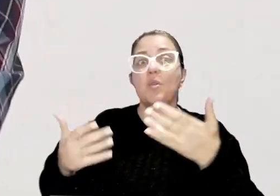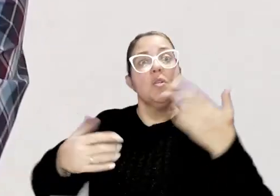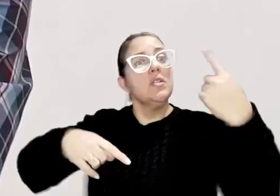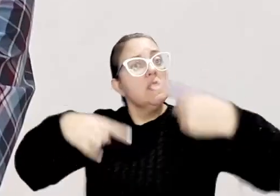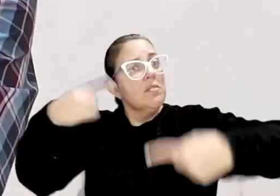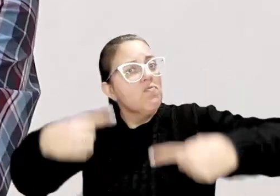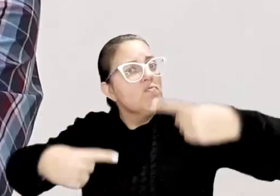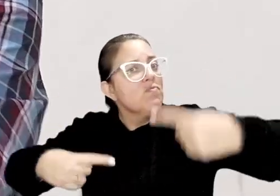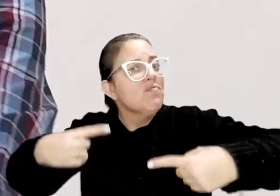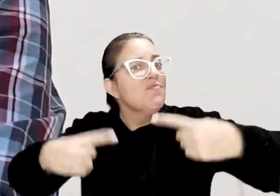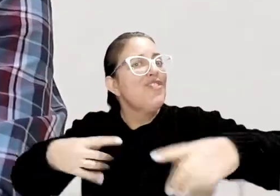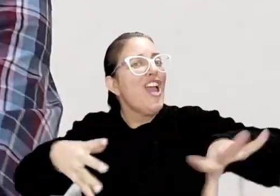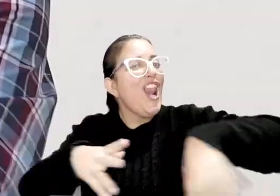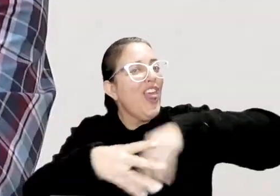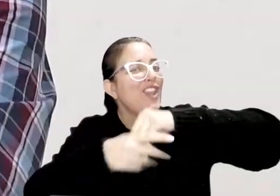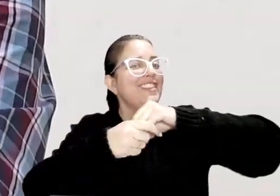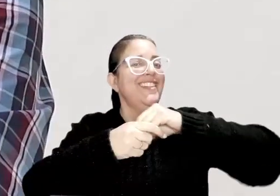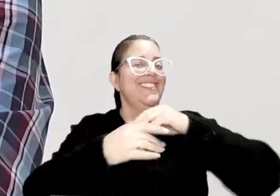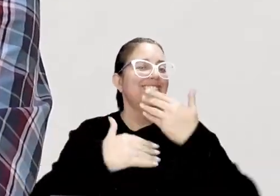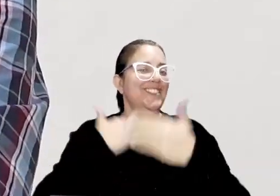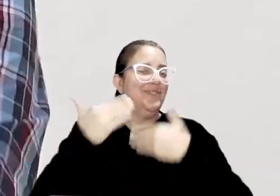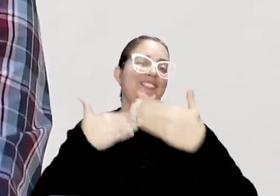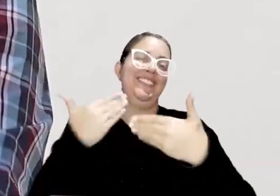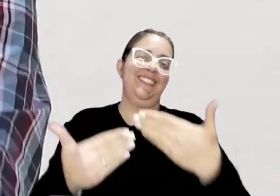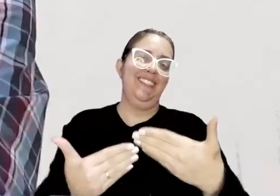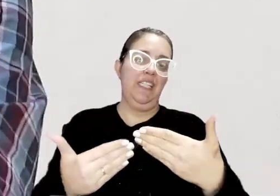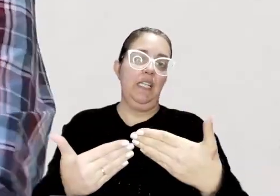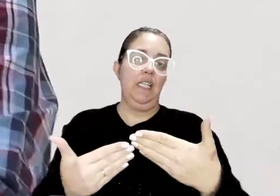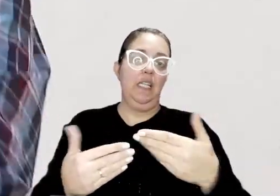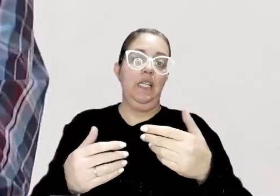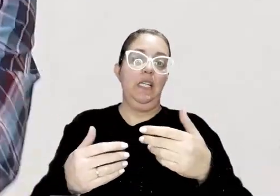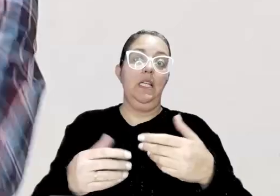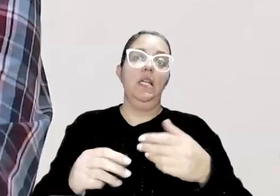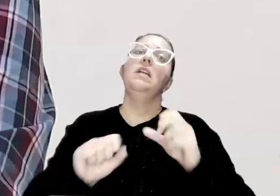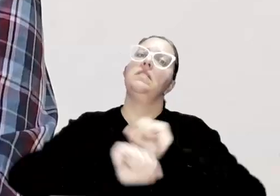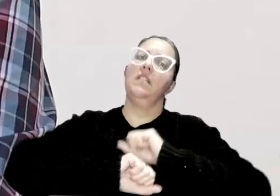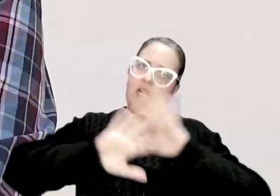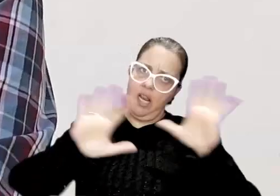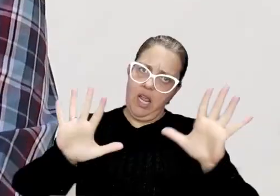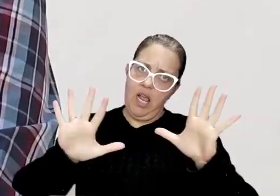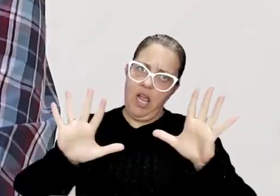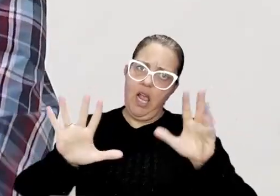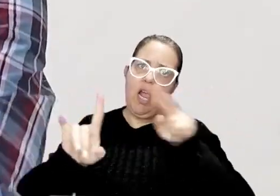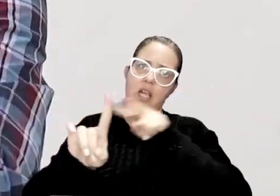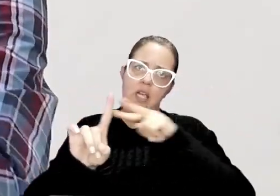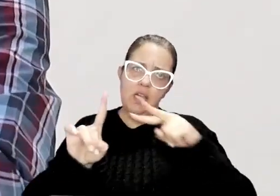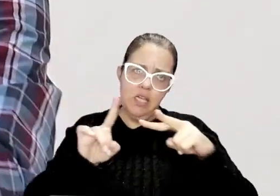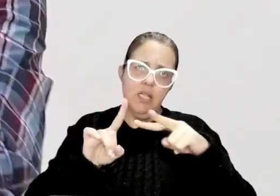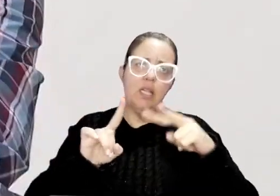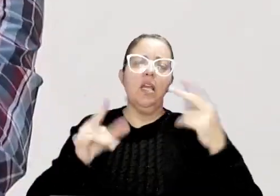perspectiva informação Ambiental socioambiental de qualidade é fundamental Mas ela é encarada de